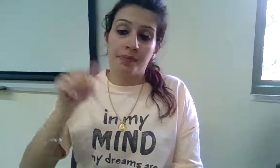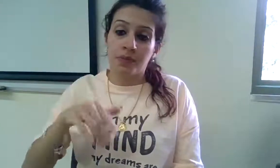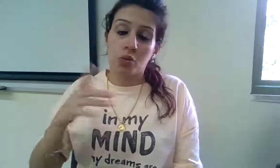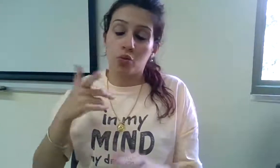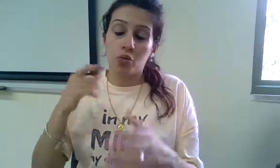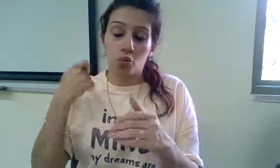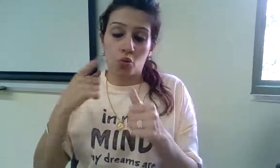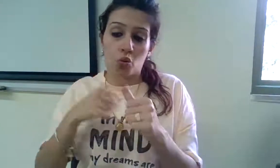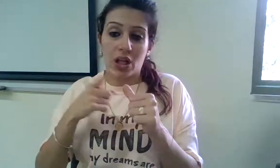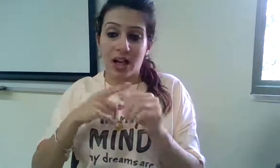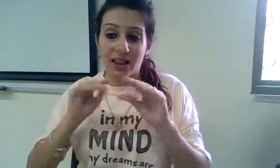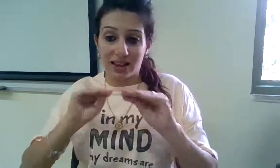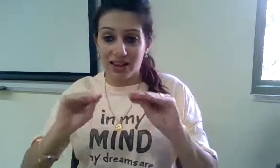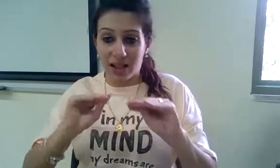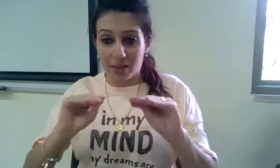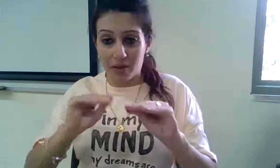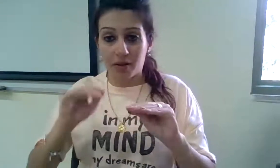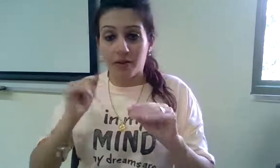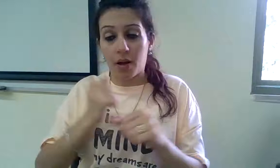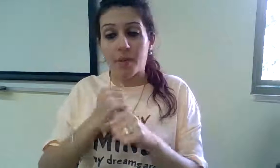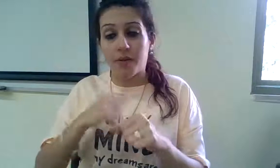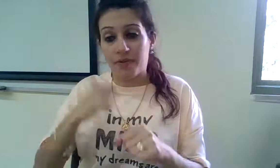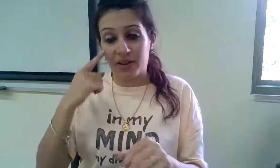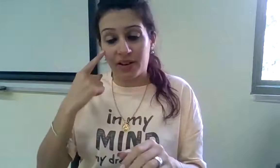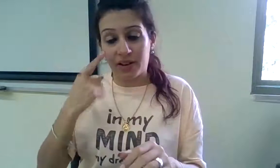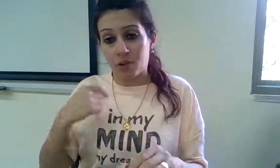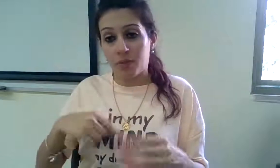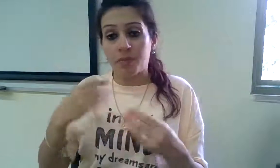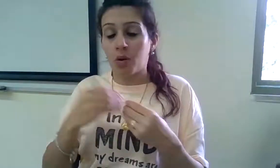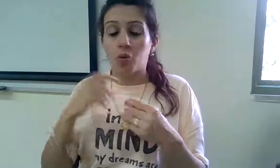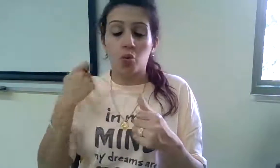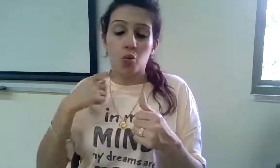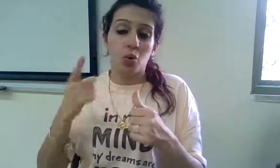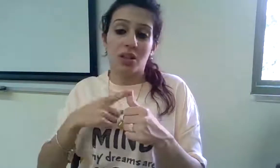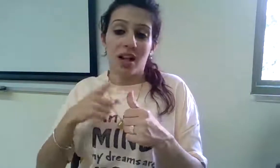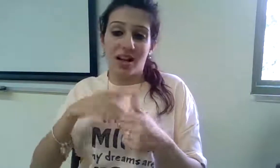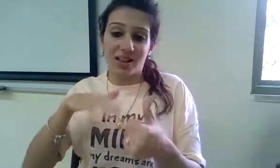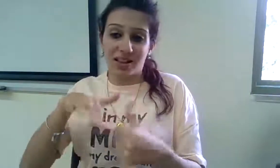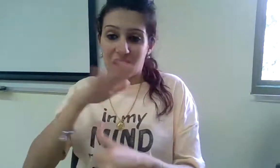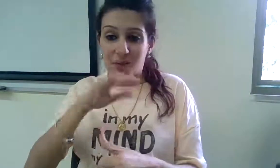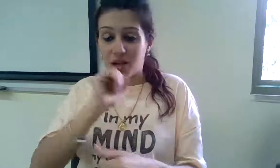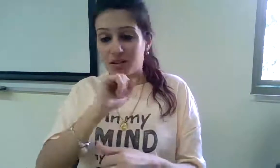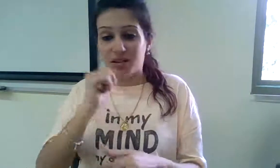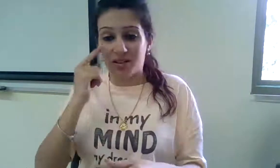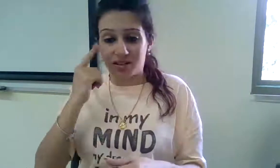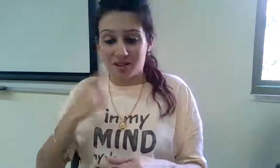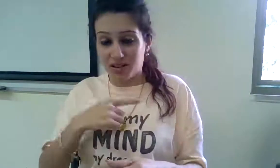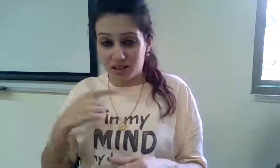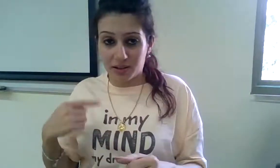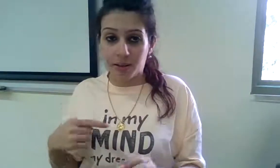حتى في الظروف القليلة المصادر, والأهم هو